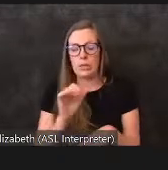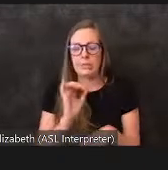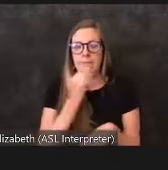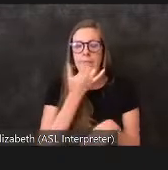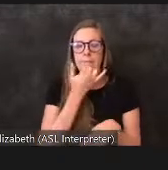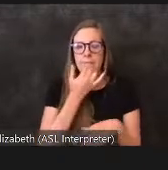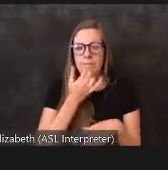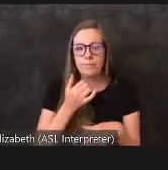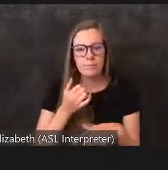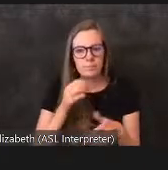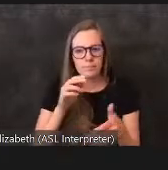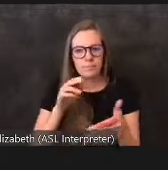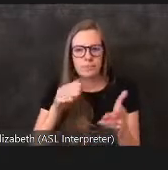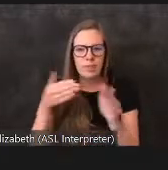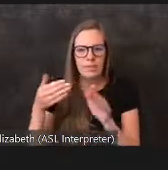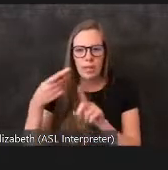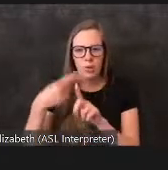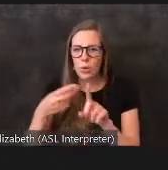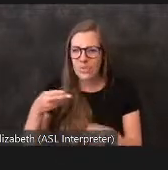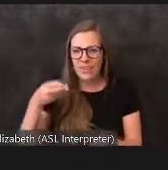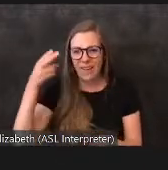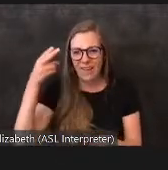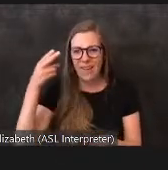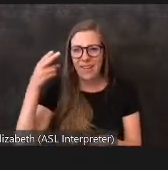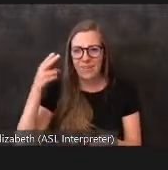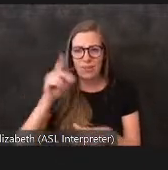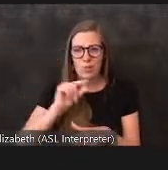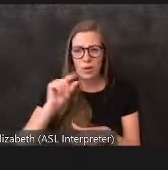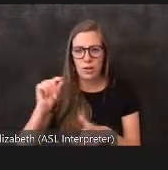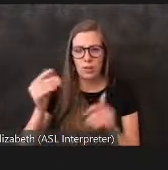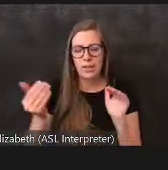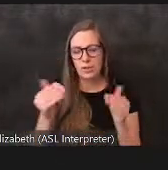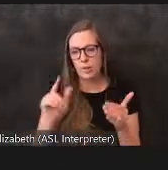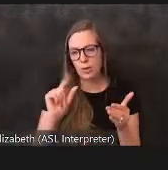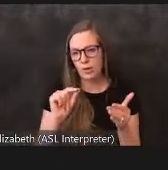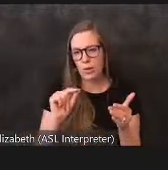que las muertes comenzaron altas en el 2020 con para dado al 2017